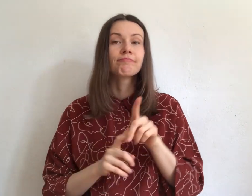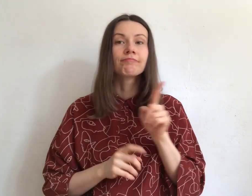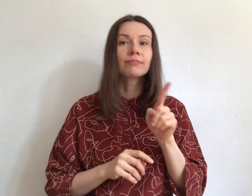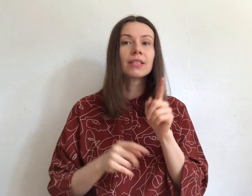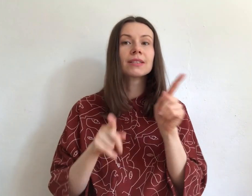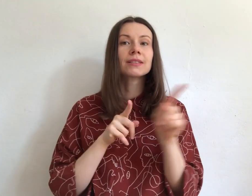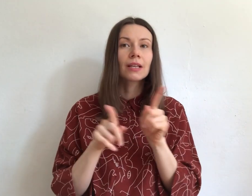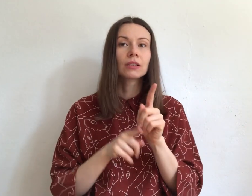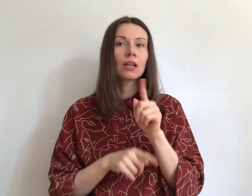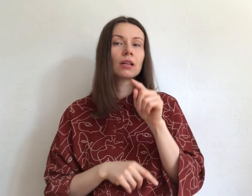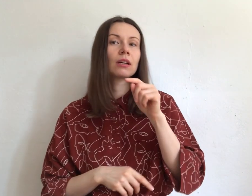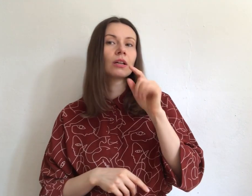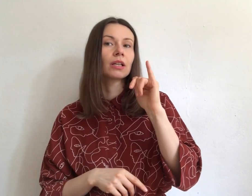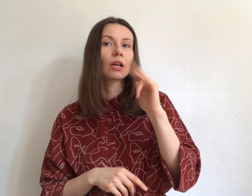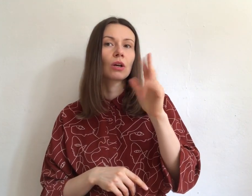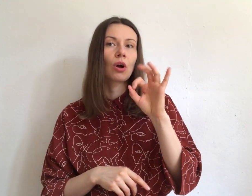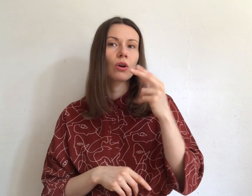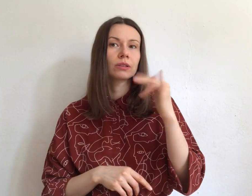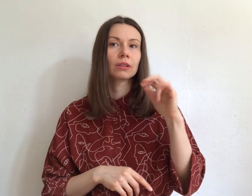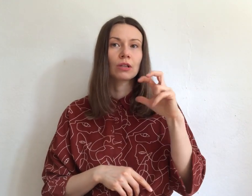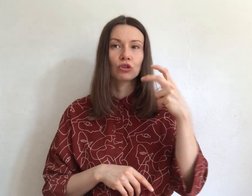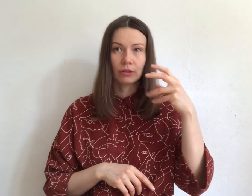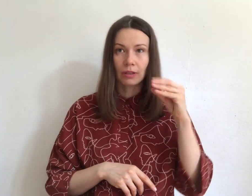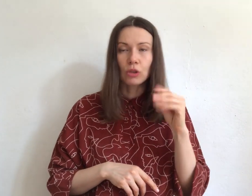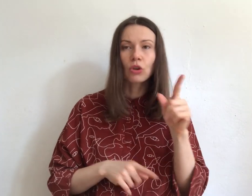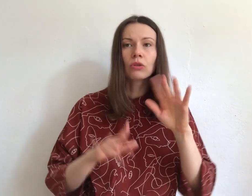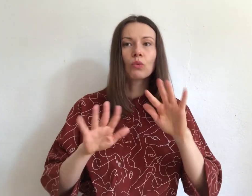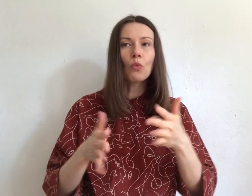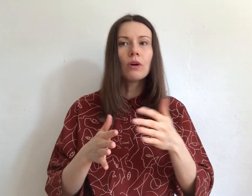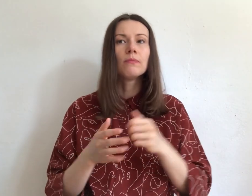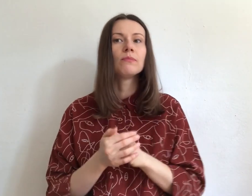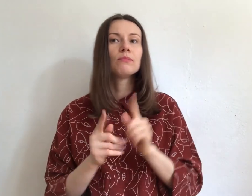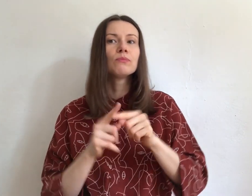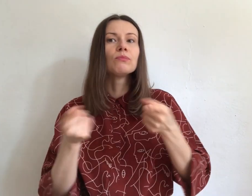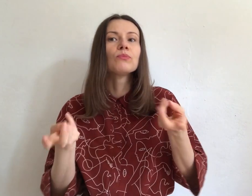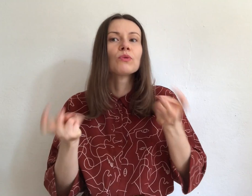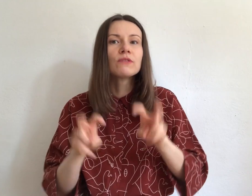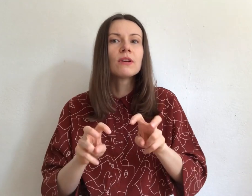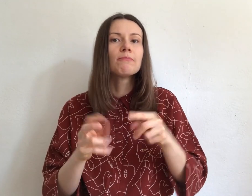Dla wyjaśnienia znaki ikoniczne, czyli takie, które powstały na bazie tego,